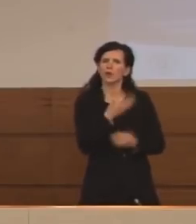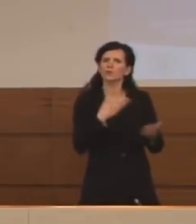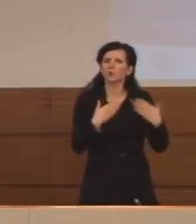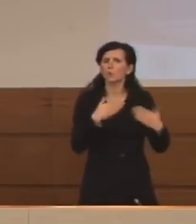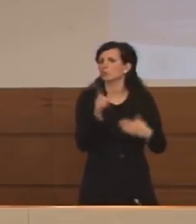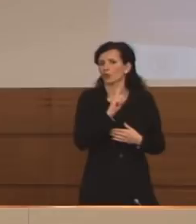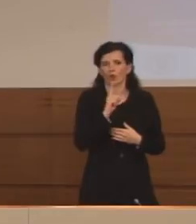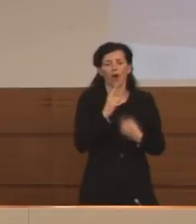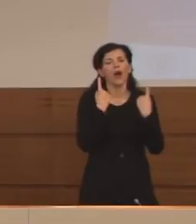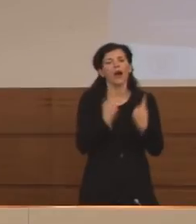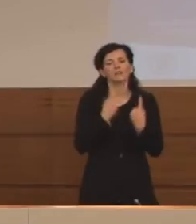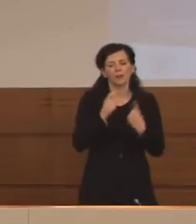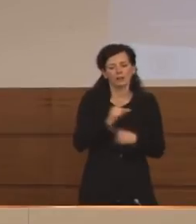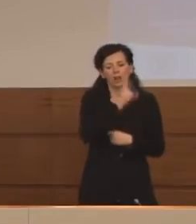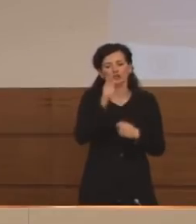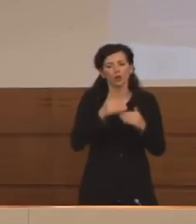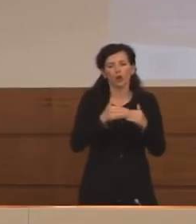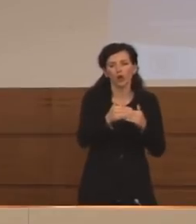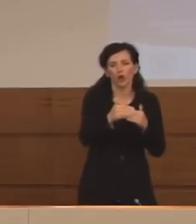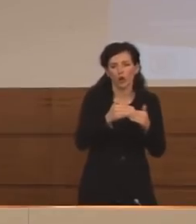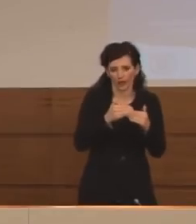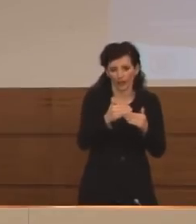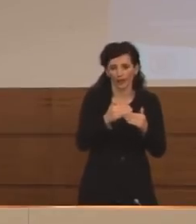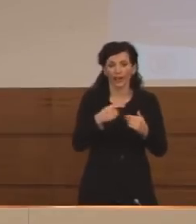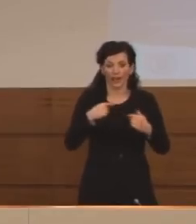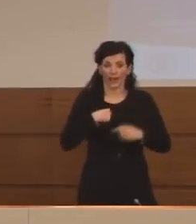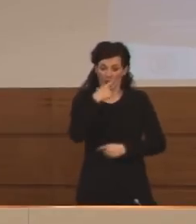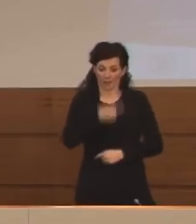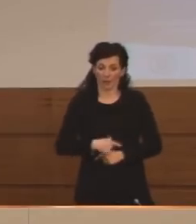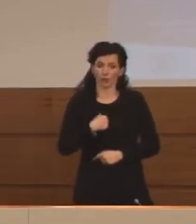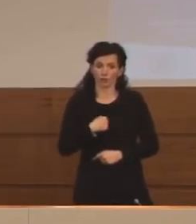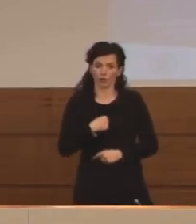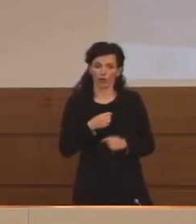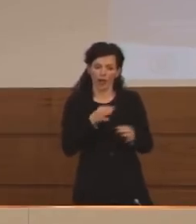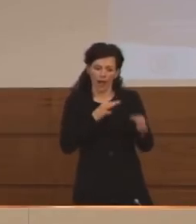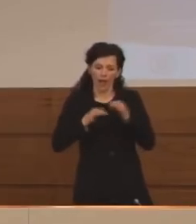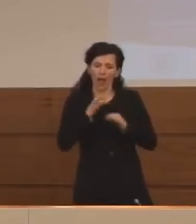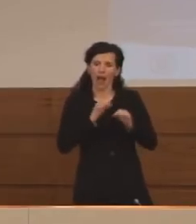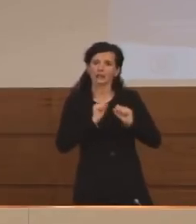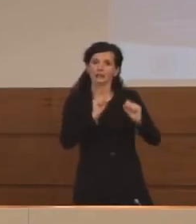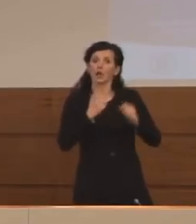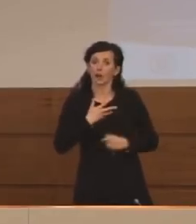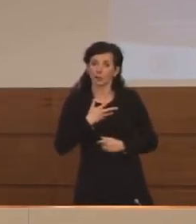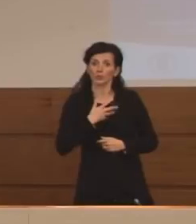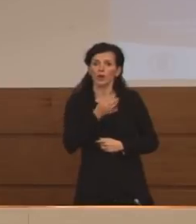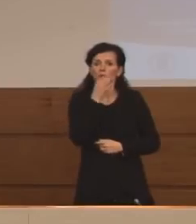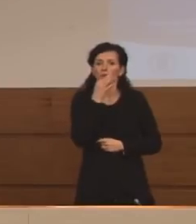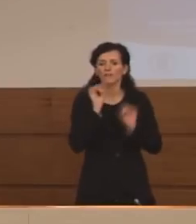Quindi se una persona ha anticorpi vuol dire che ha avuto un'infezione che può essere recente o passata.